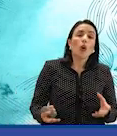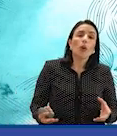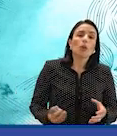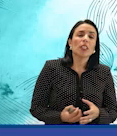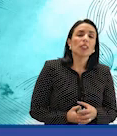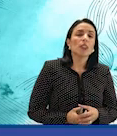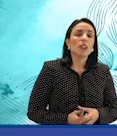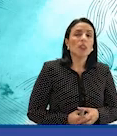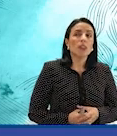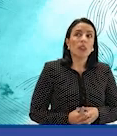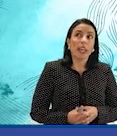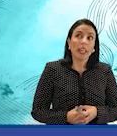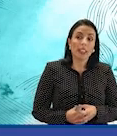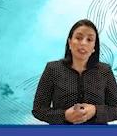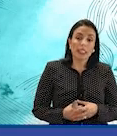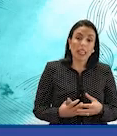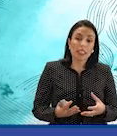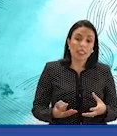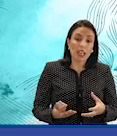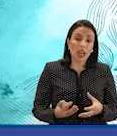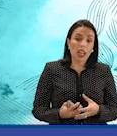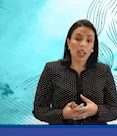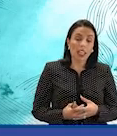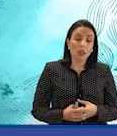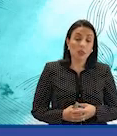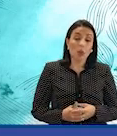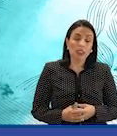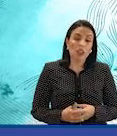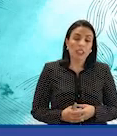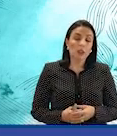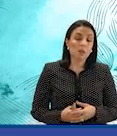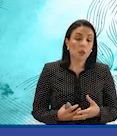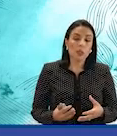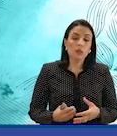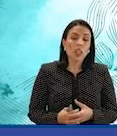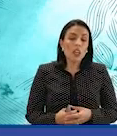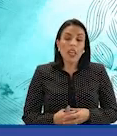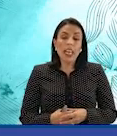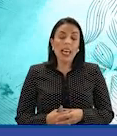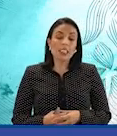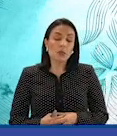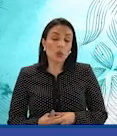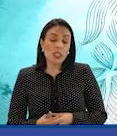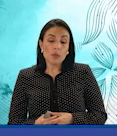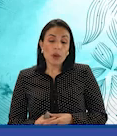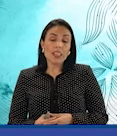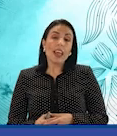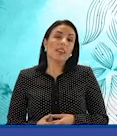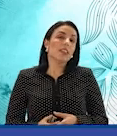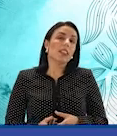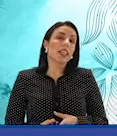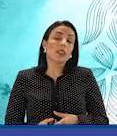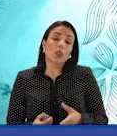¿Como hemos hecho en las improbaciones? Bueno, las municipalidades indican no,